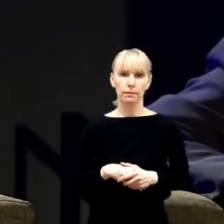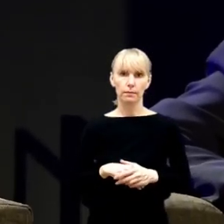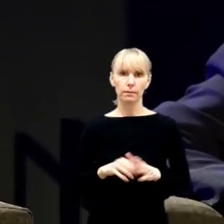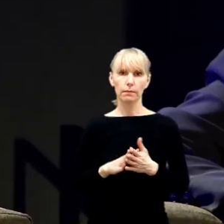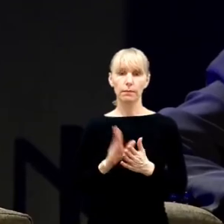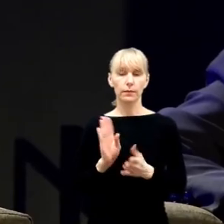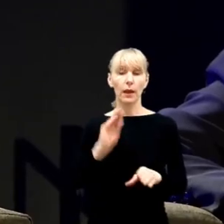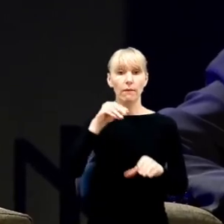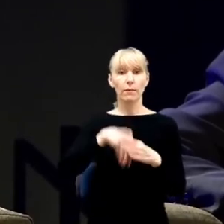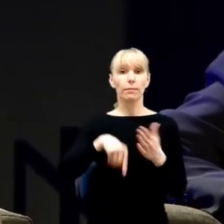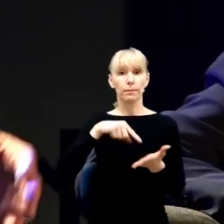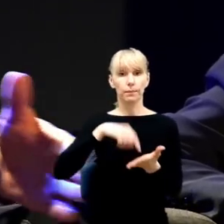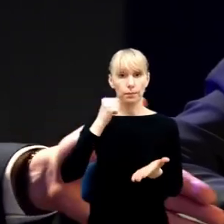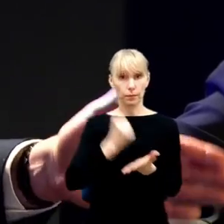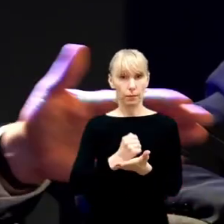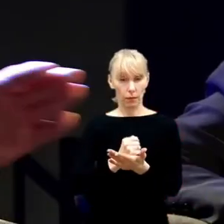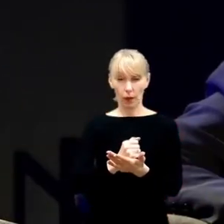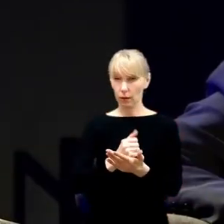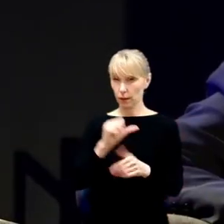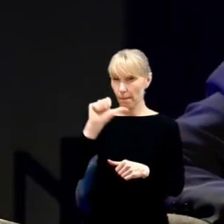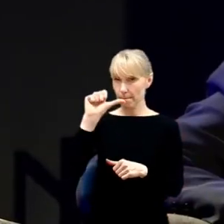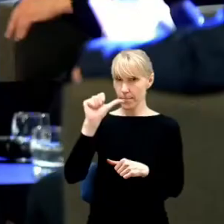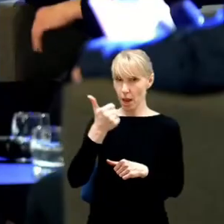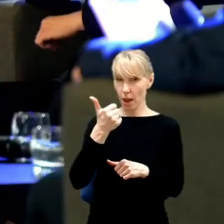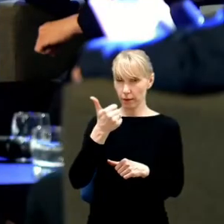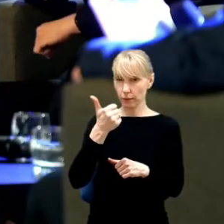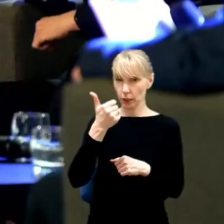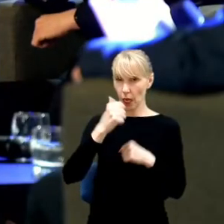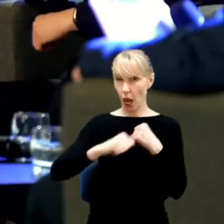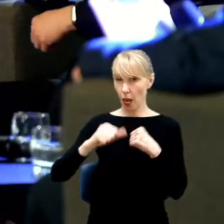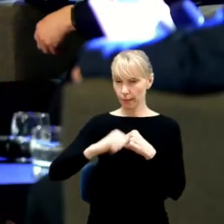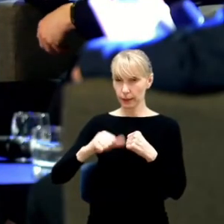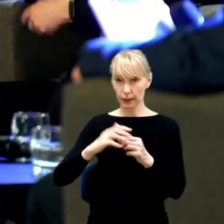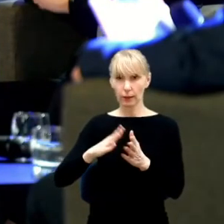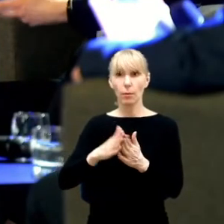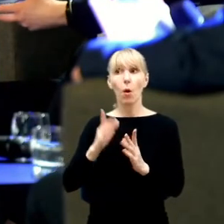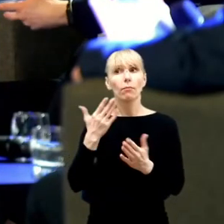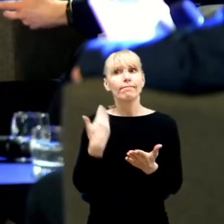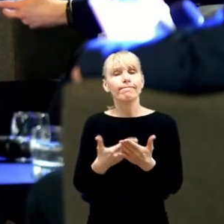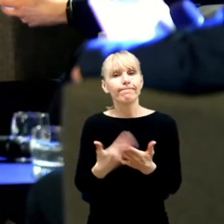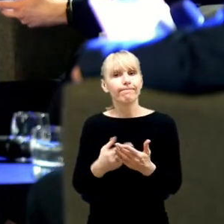dlatego że po 1 lipca te wszystkie koszyki uwolnią się